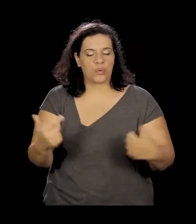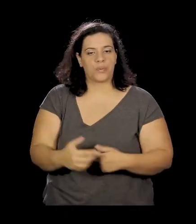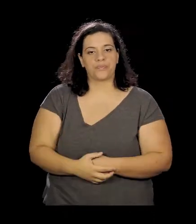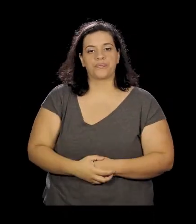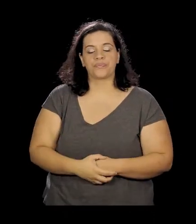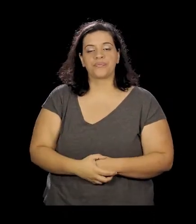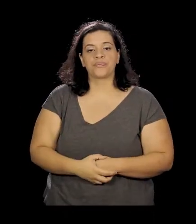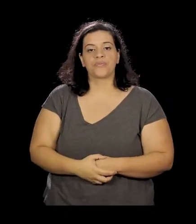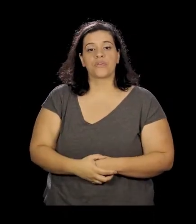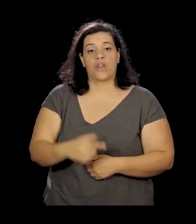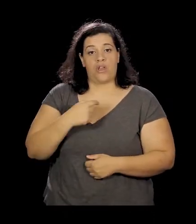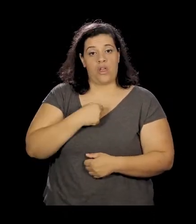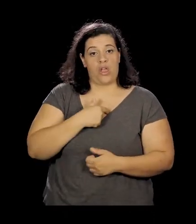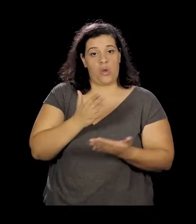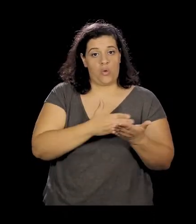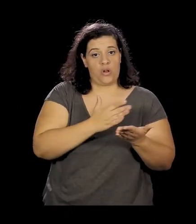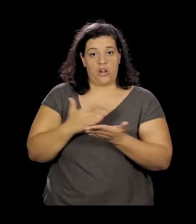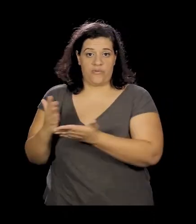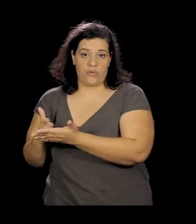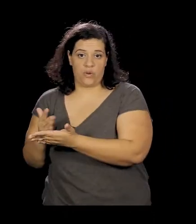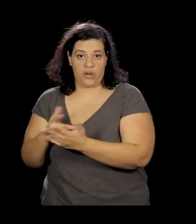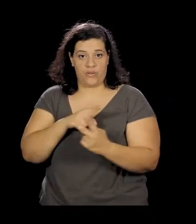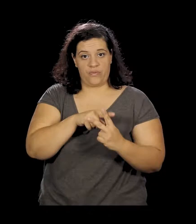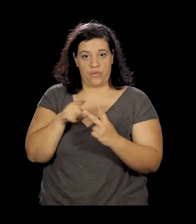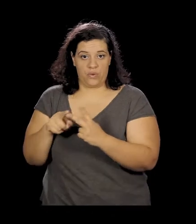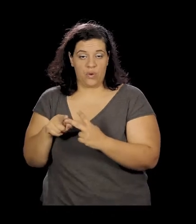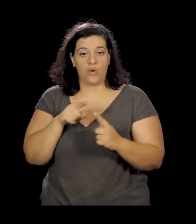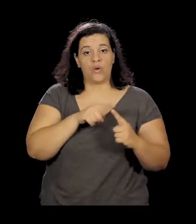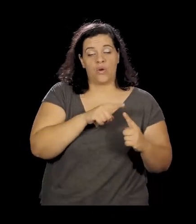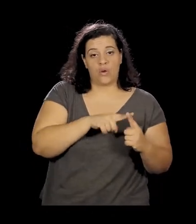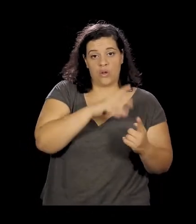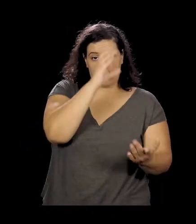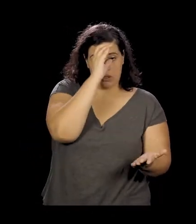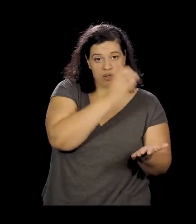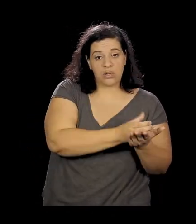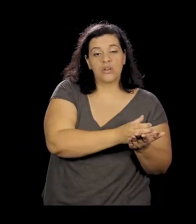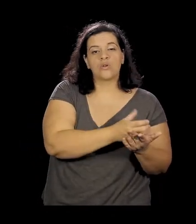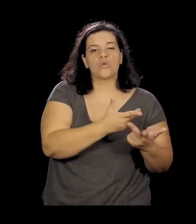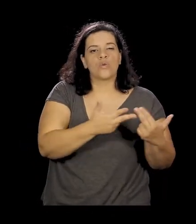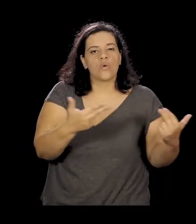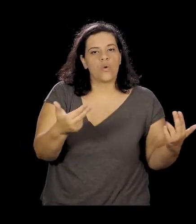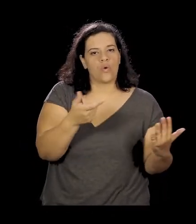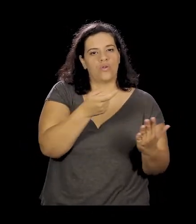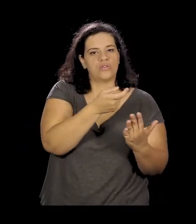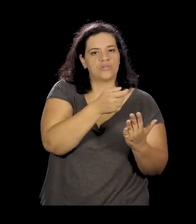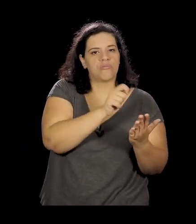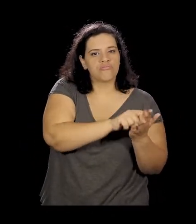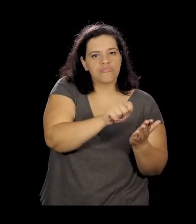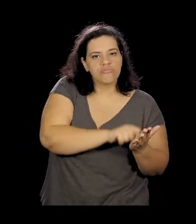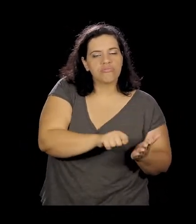o primeiro baseado na tese sobre essas adaptações cinematográficas